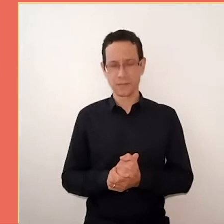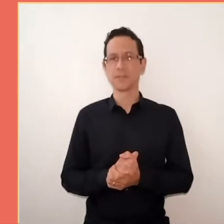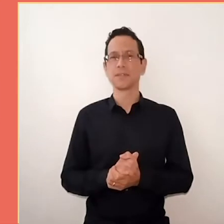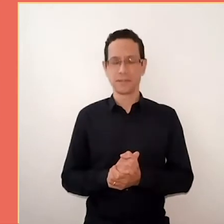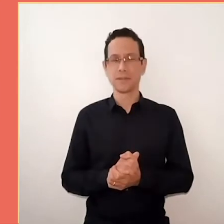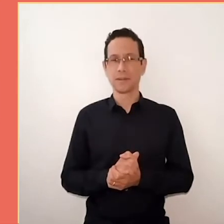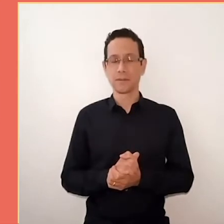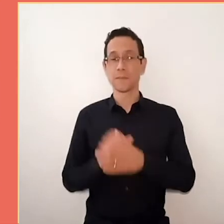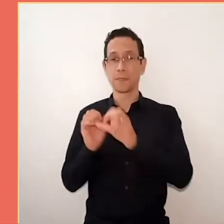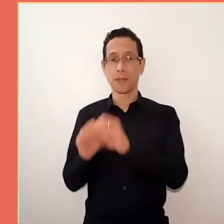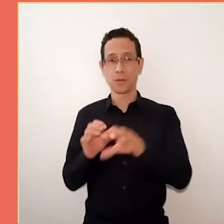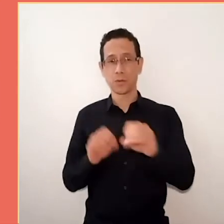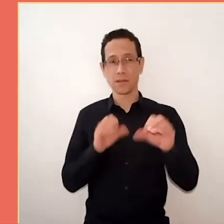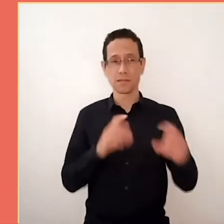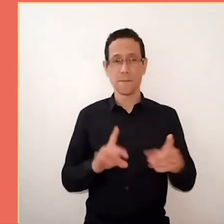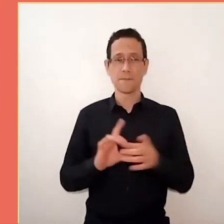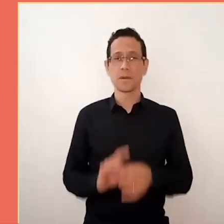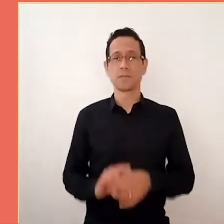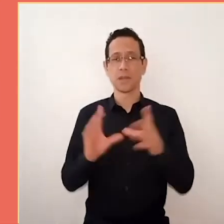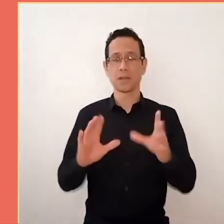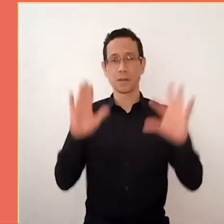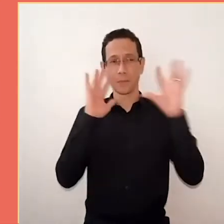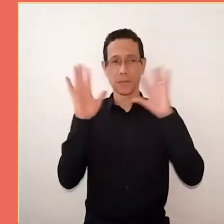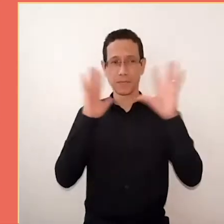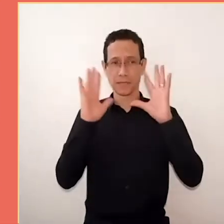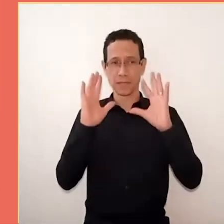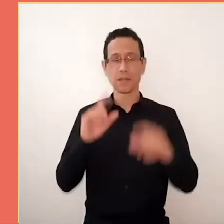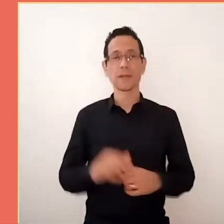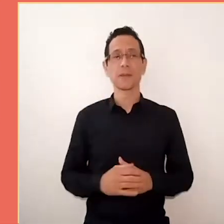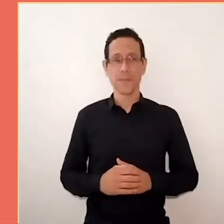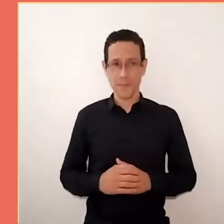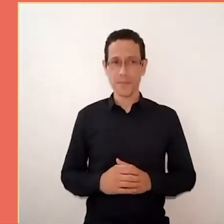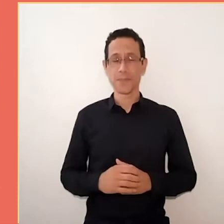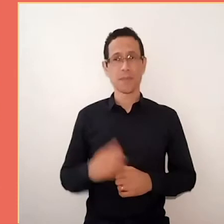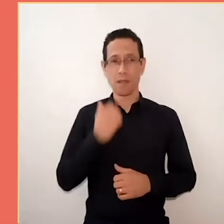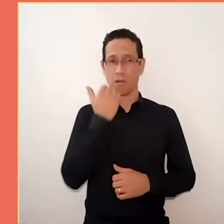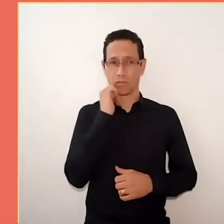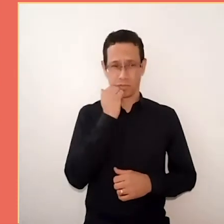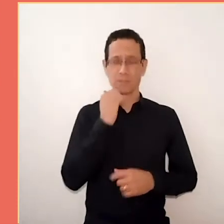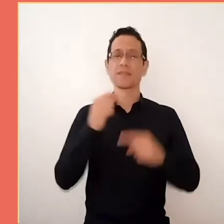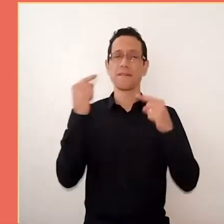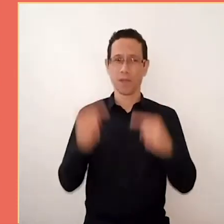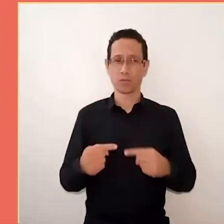para liberdade, eu tenho pensado muito nisso, ela é muito desafiadora, ela não é fácil.